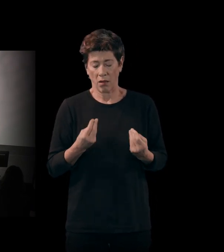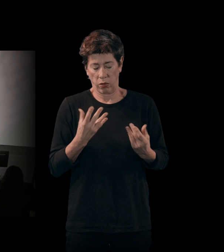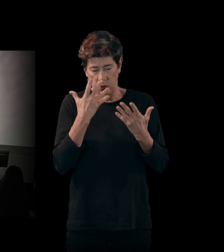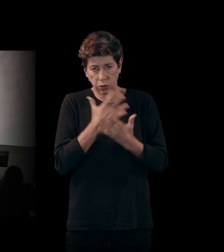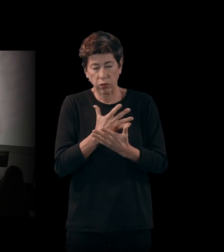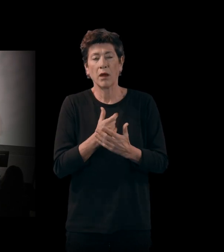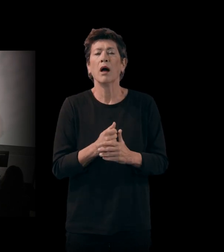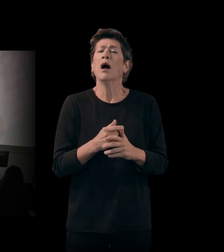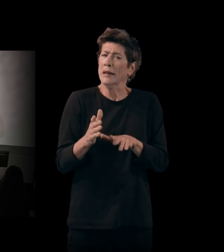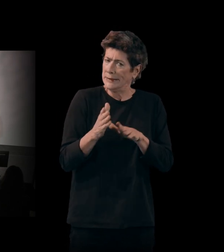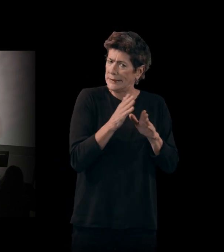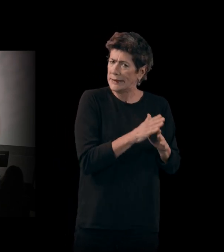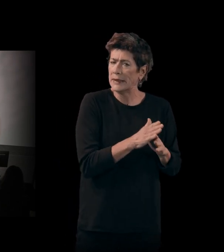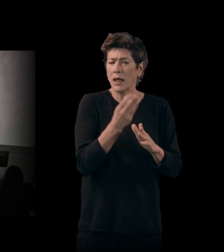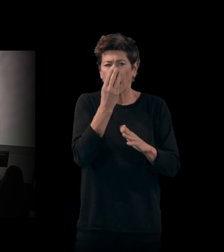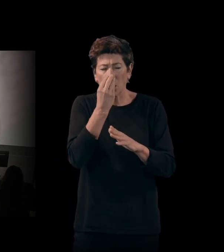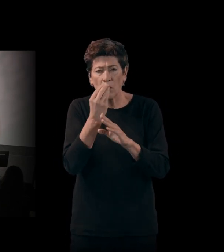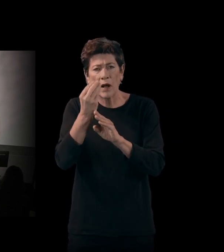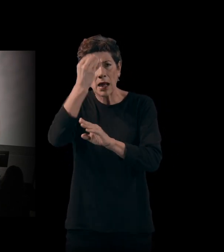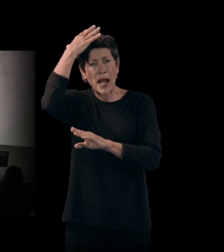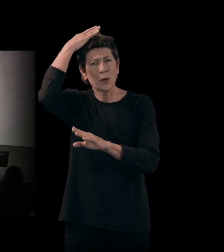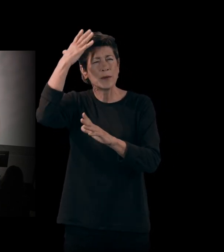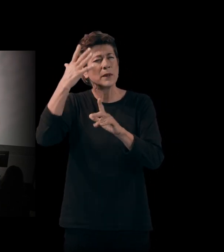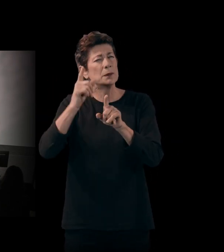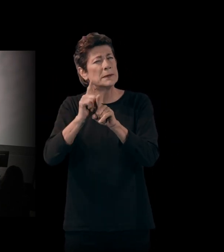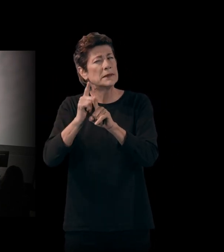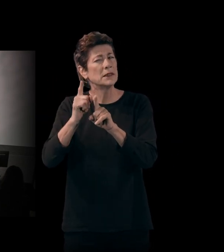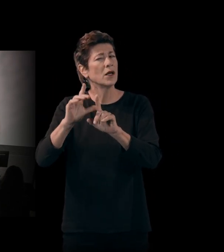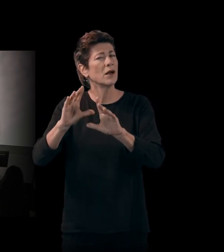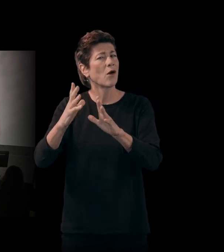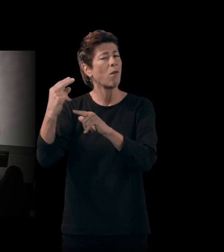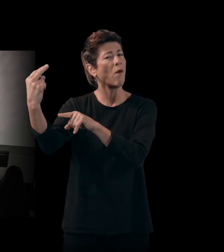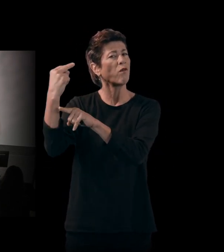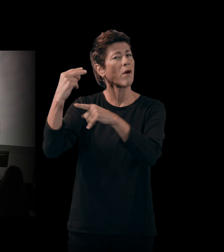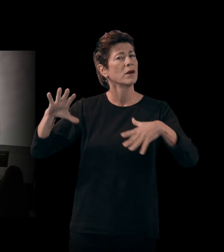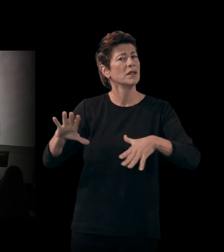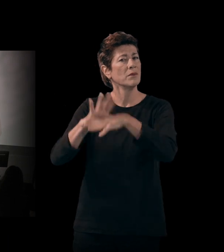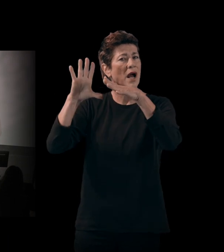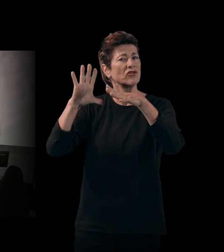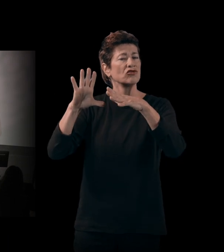Alors, en Nouvelle-Calédonie, ça passe aussi par la façon dont on est perçus, parce que justement les questions d'assignation,